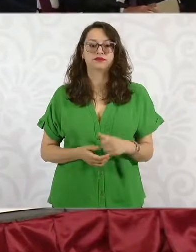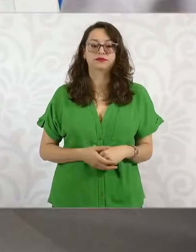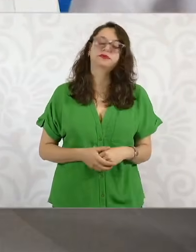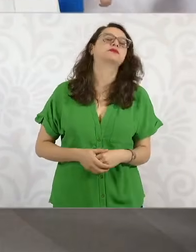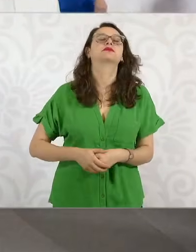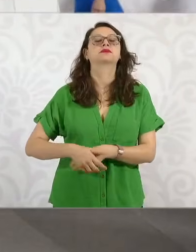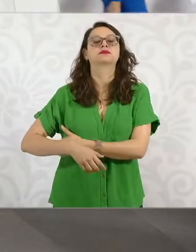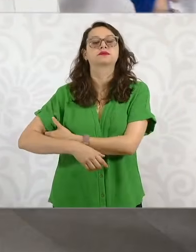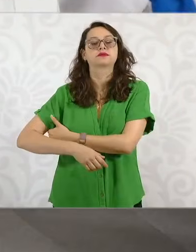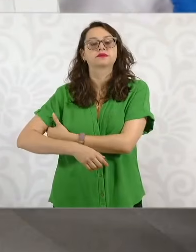Adelante